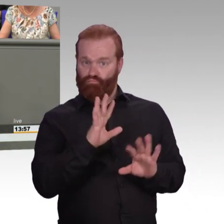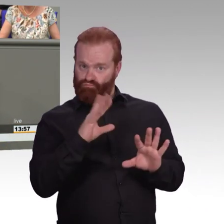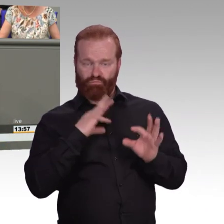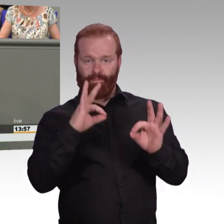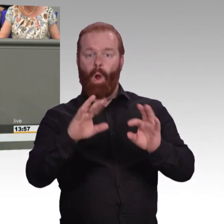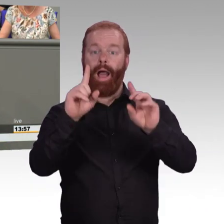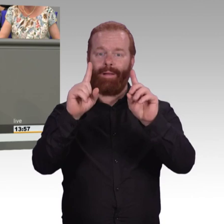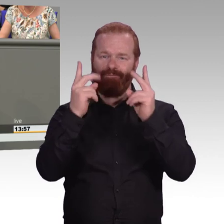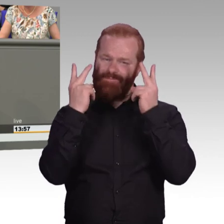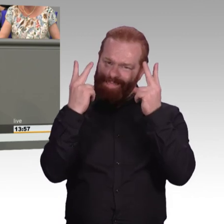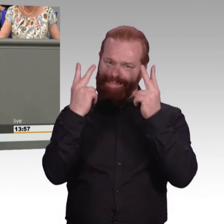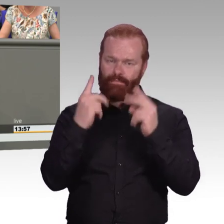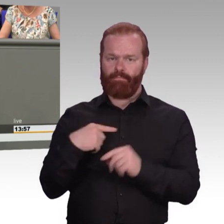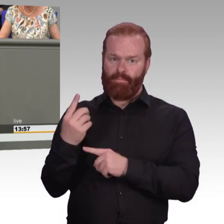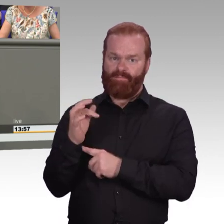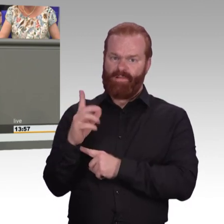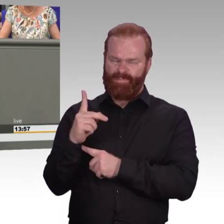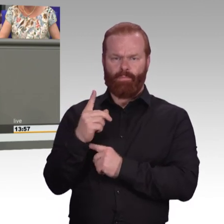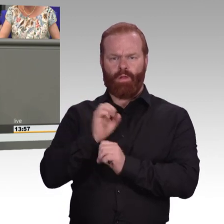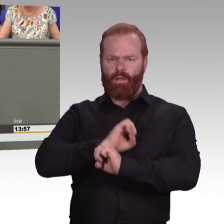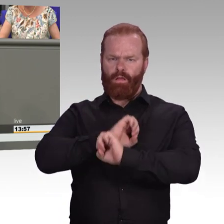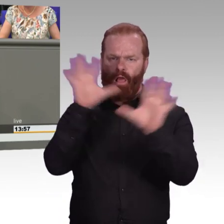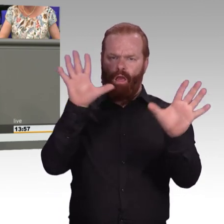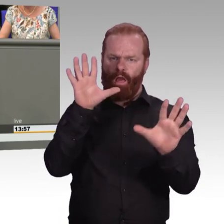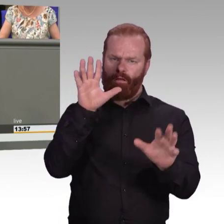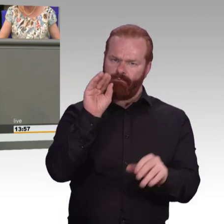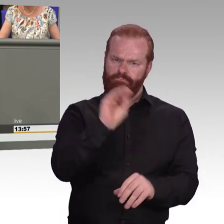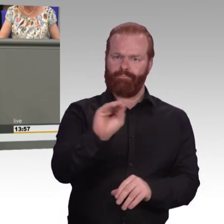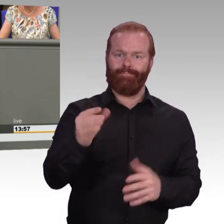Hier besteht bei vielen, bei renommierten Staatsrechtlern, aber auch bei einigen Verbänden